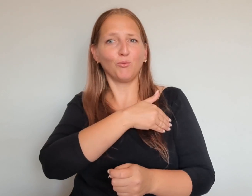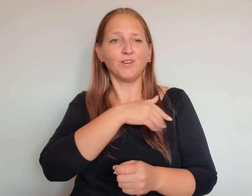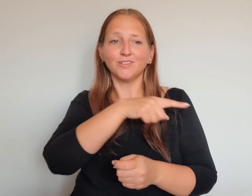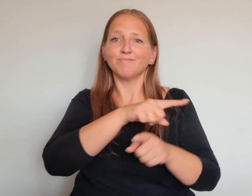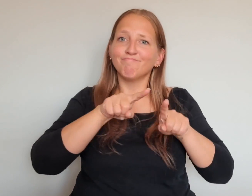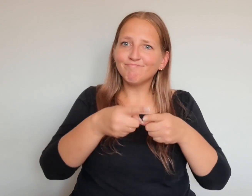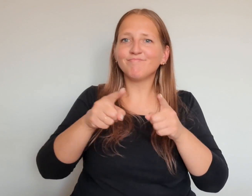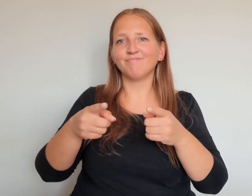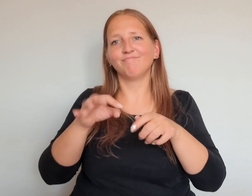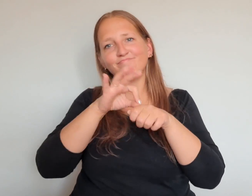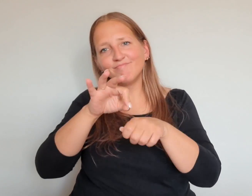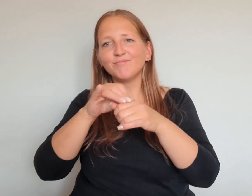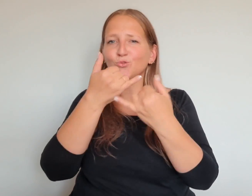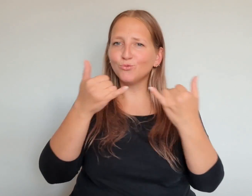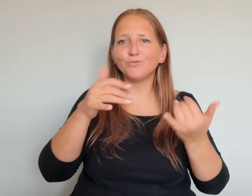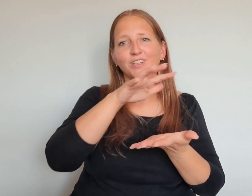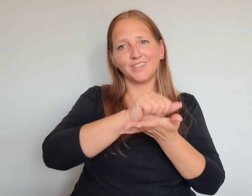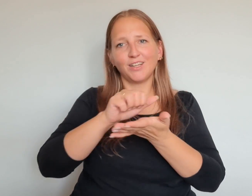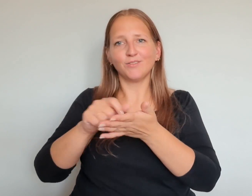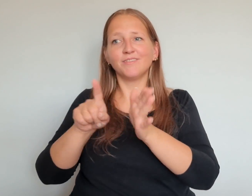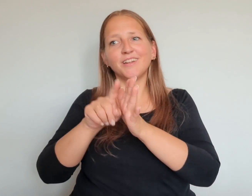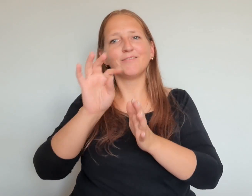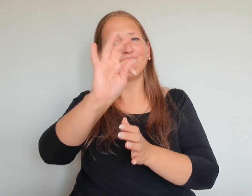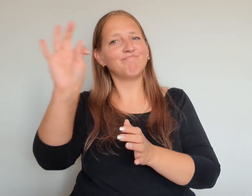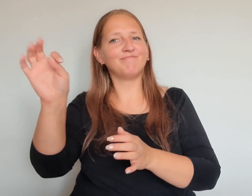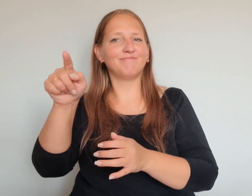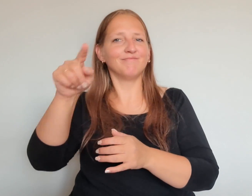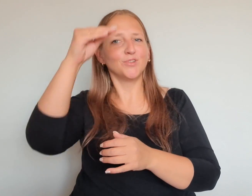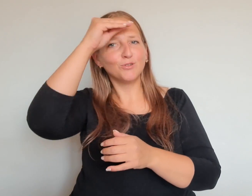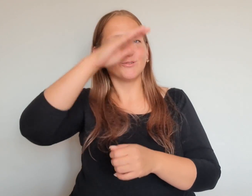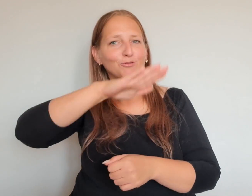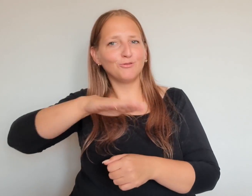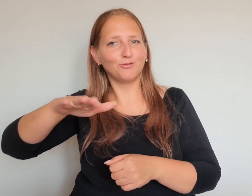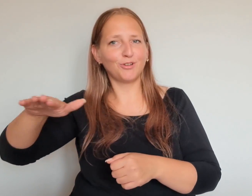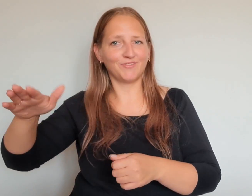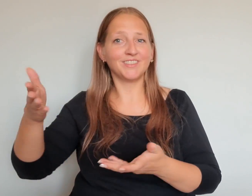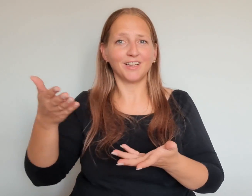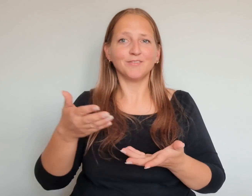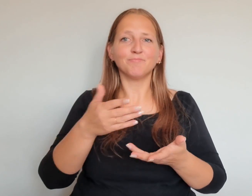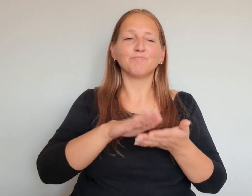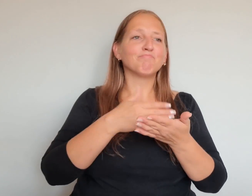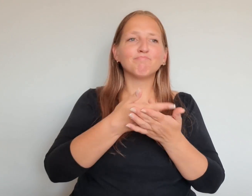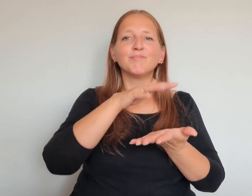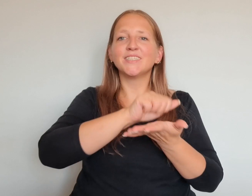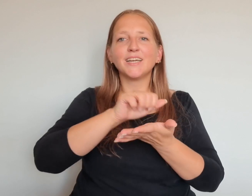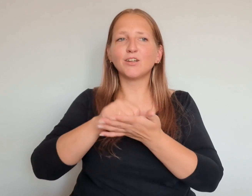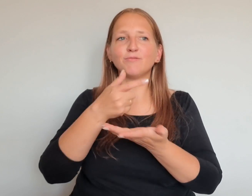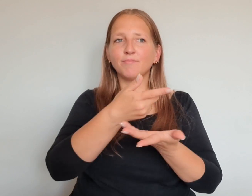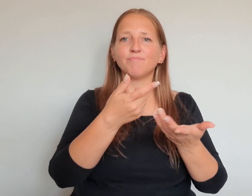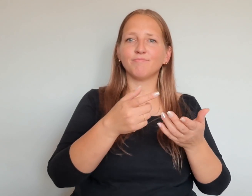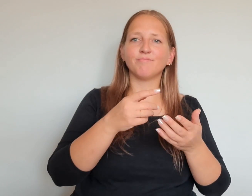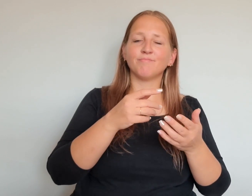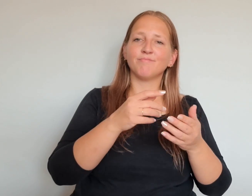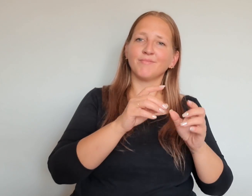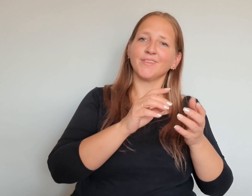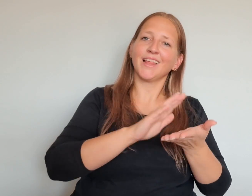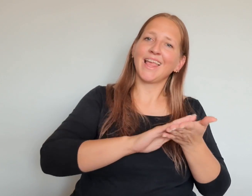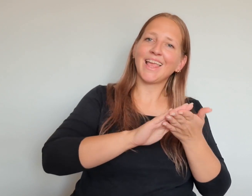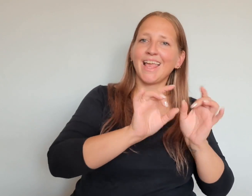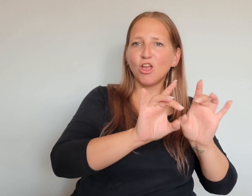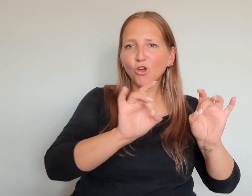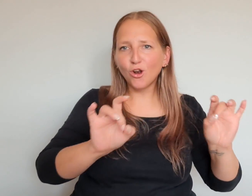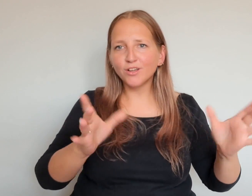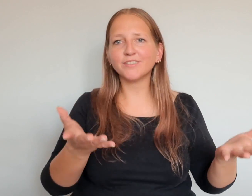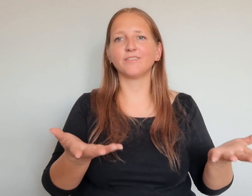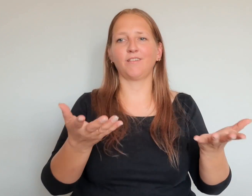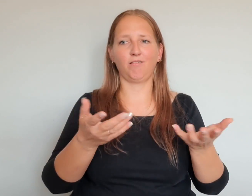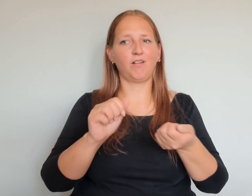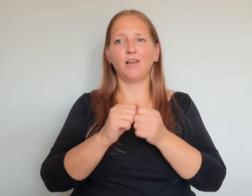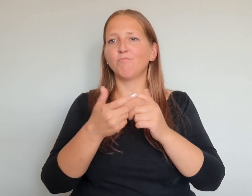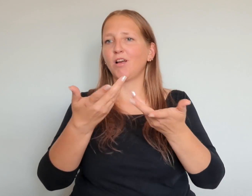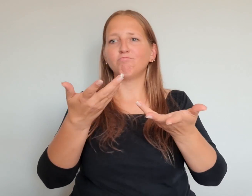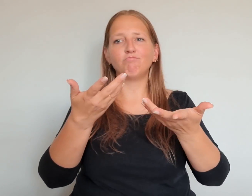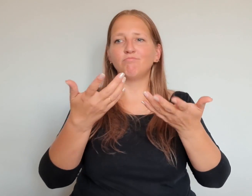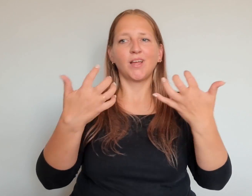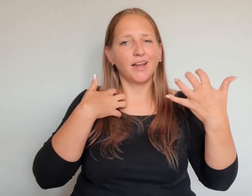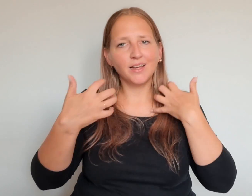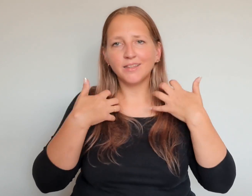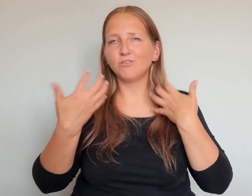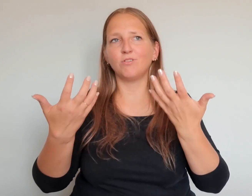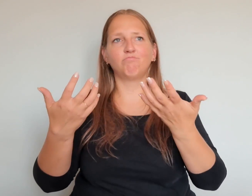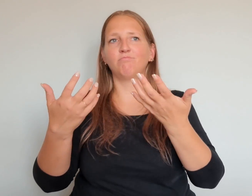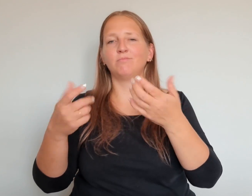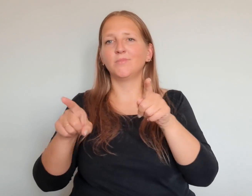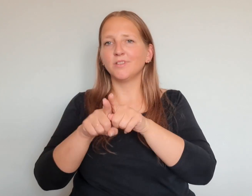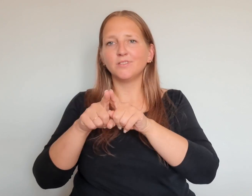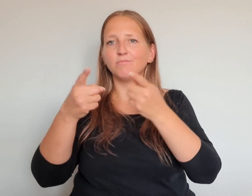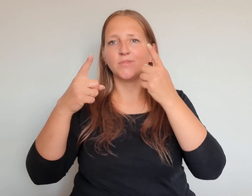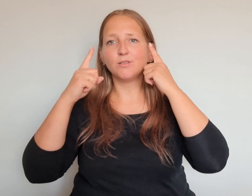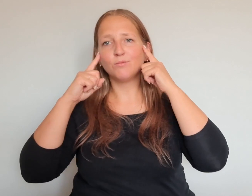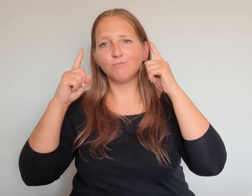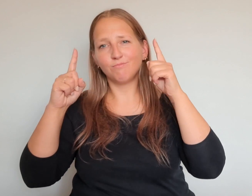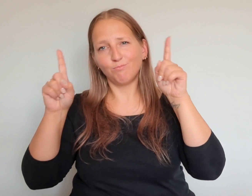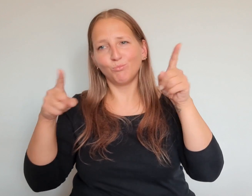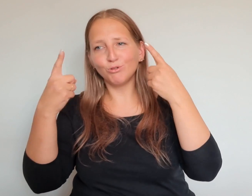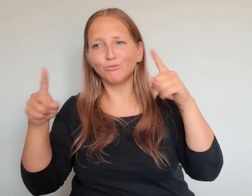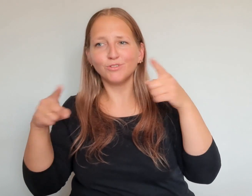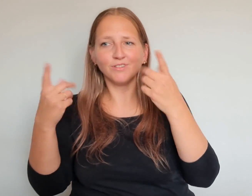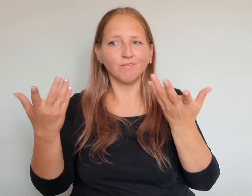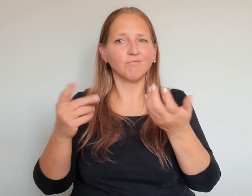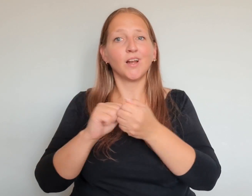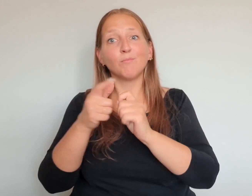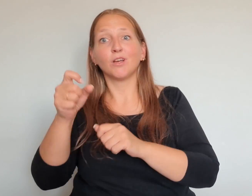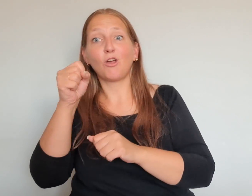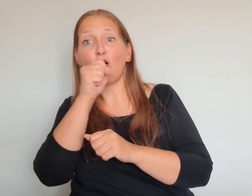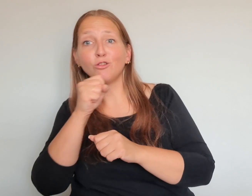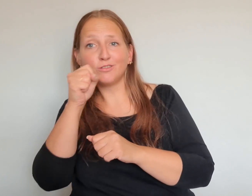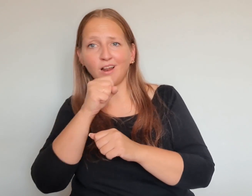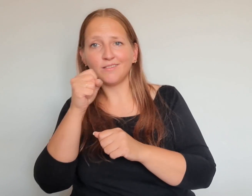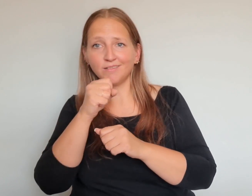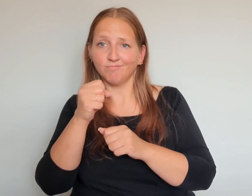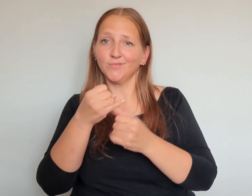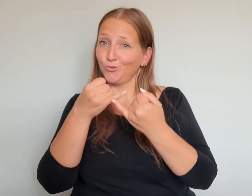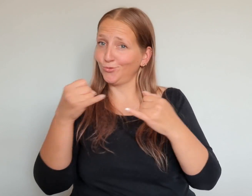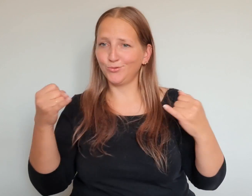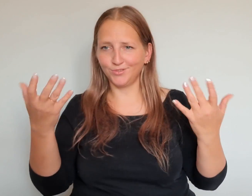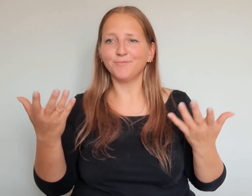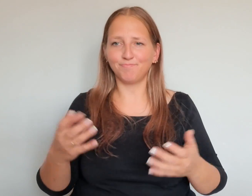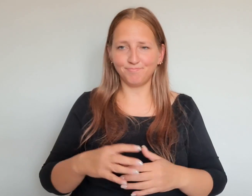organizując dla ich uczniów ciekawe warsztaty ekologiczne, artystyczne i muzyczne oraz koncerty.